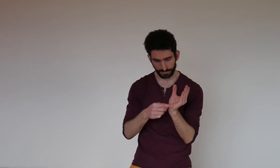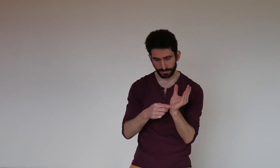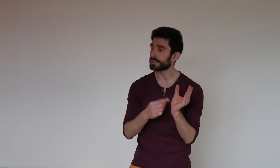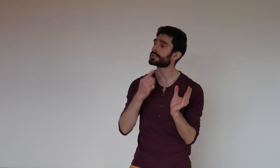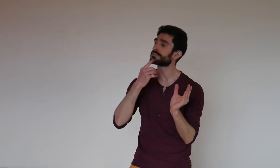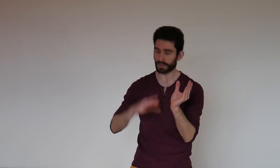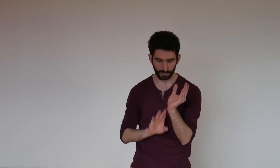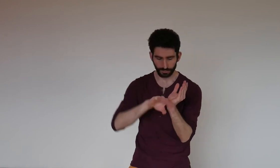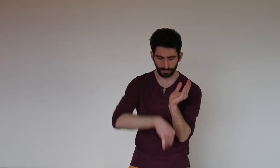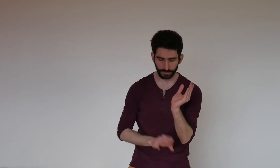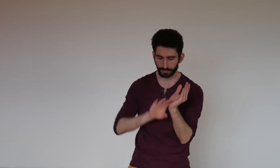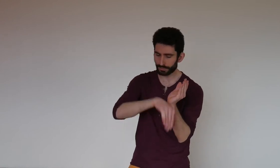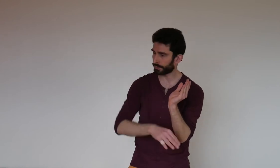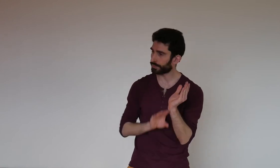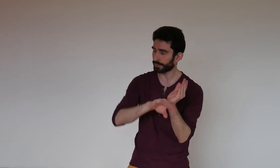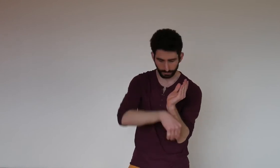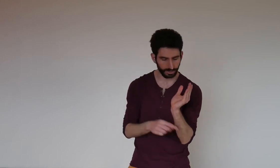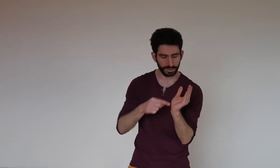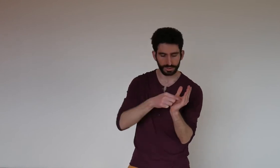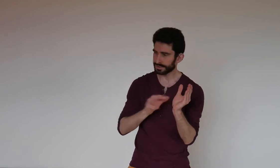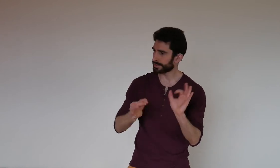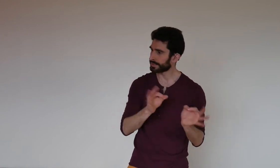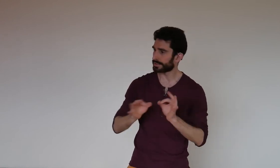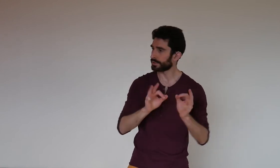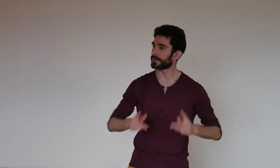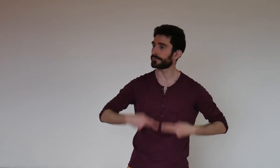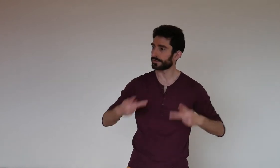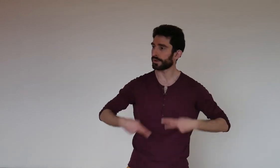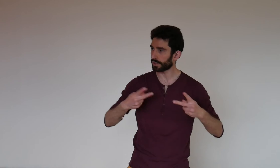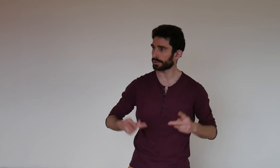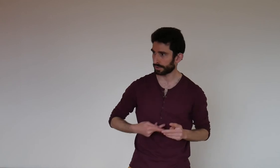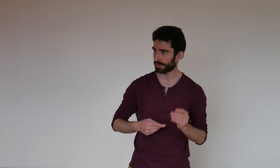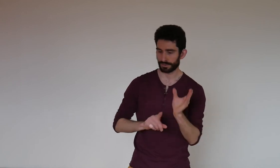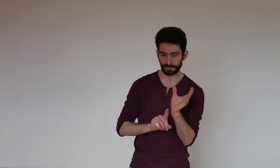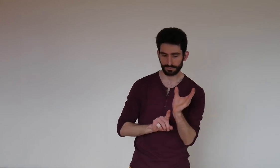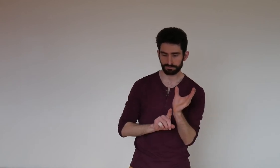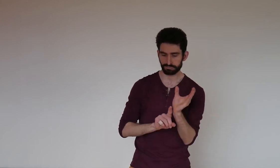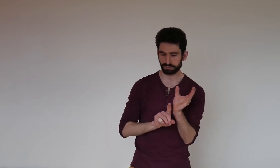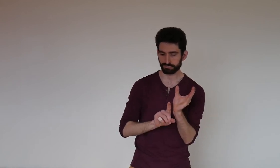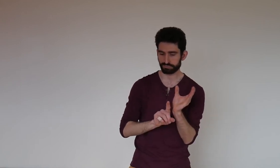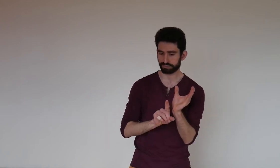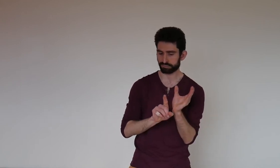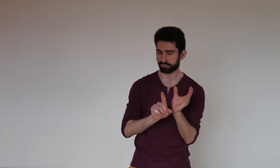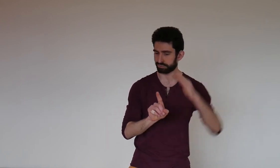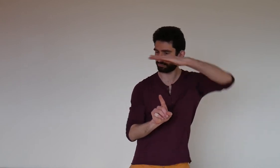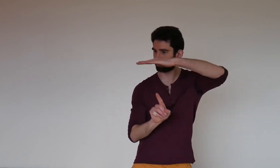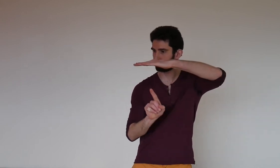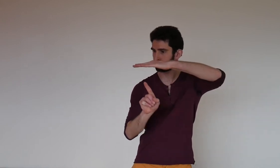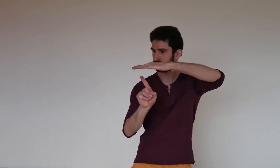A la base, le sang circule et des cellules vivantes prolifèrent. Le poil pousse progressivement